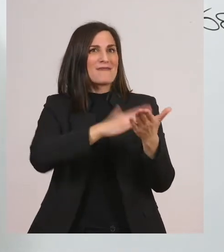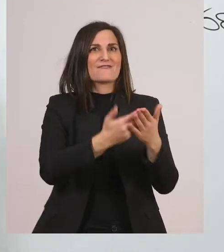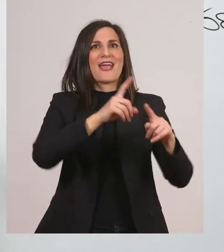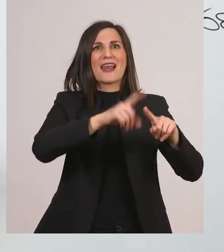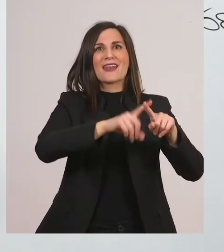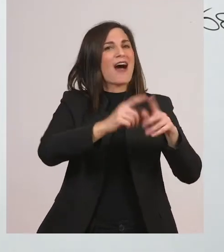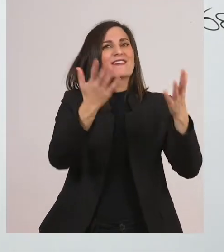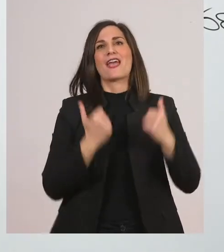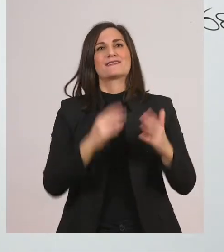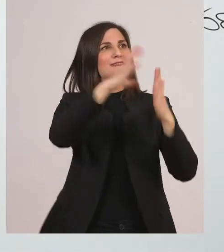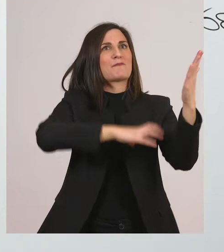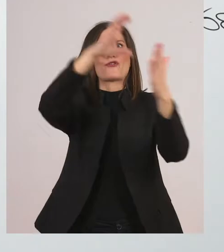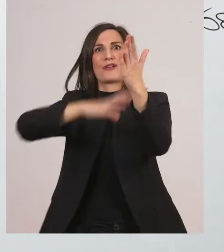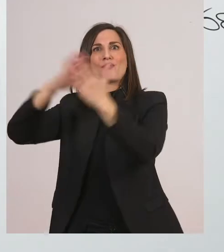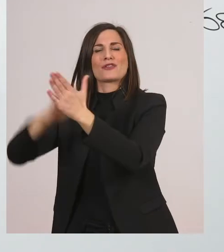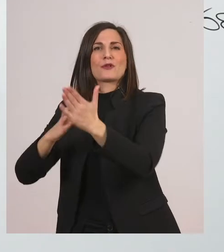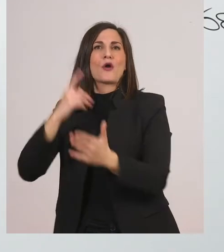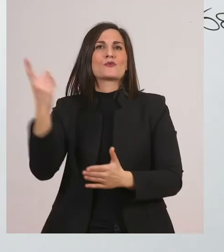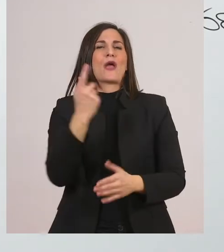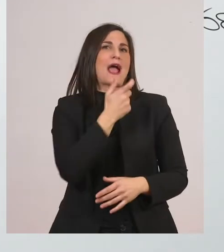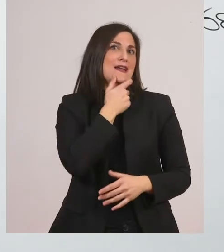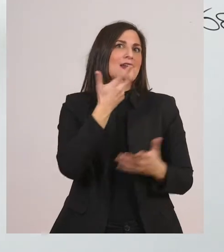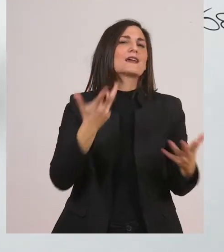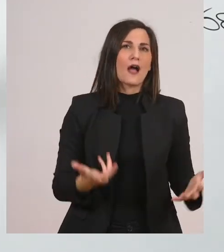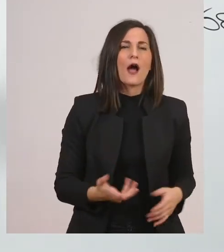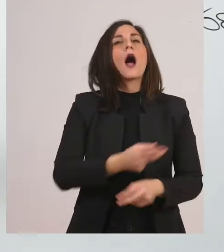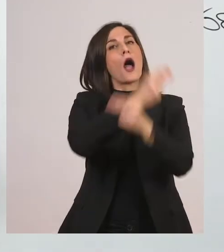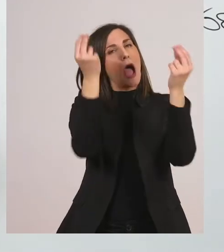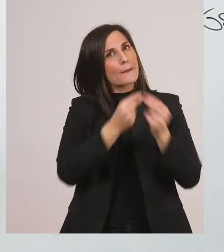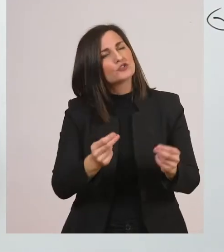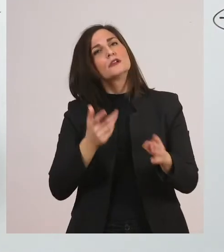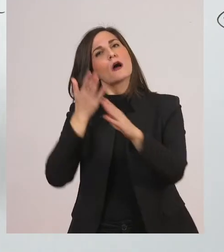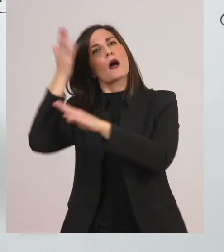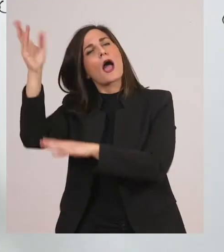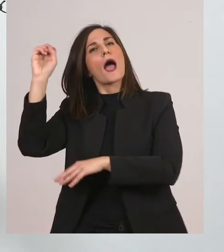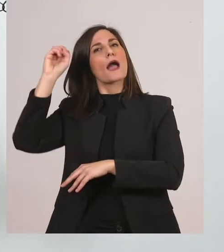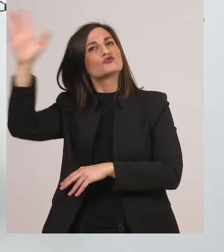Οπότε, ένα βασικό είναι ότι μπορούμε να σπουδάσουμε σε ξένες χώρες. Μπορούμε να πάρουμε υλικό από άλλες χώρες και από άλλους επιστήμονες.